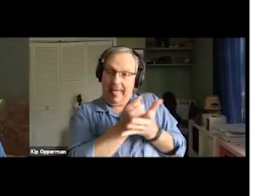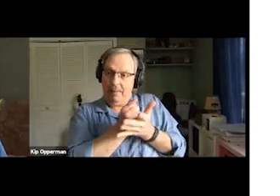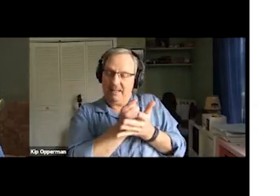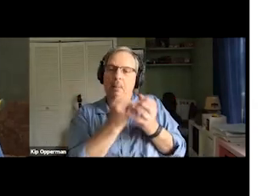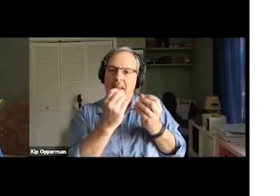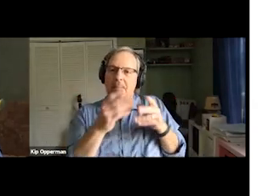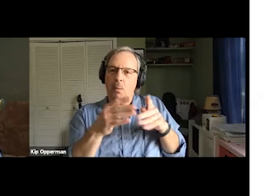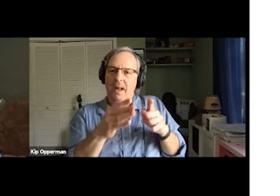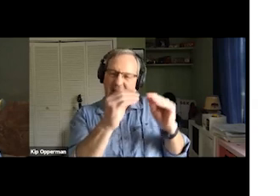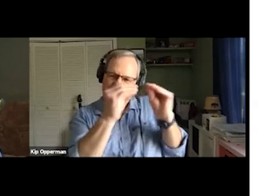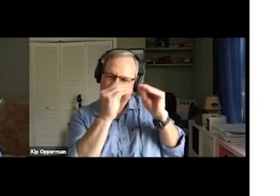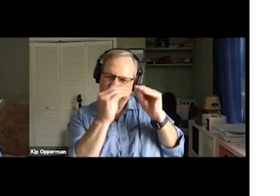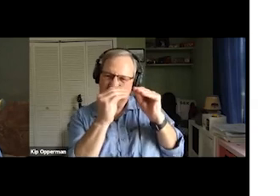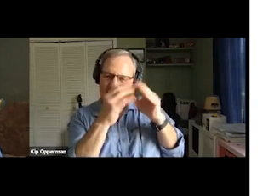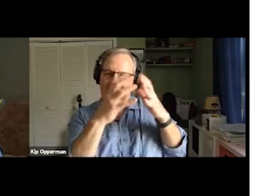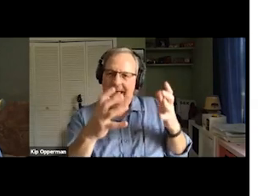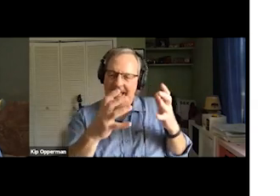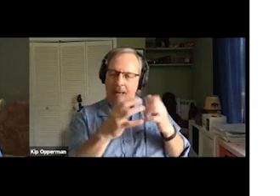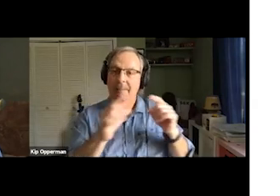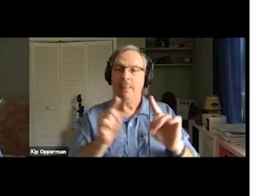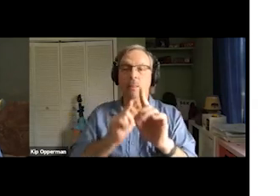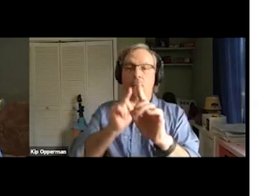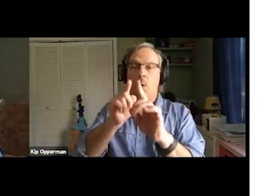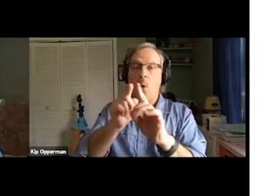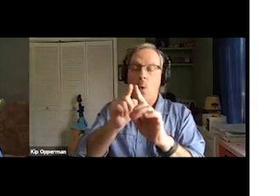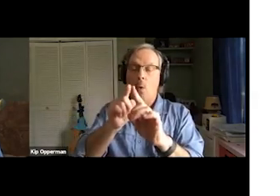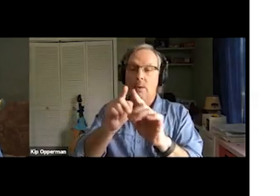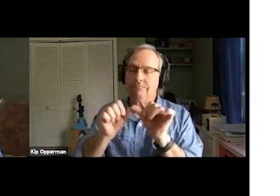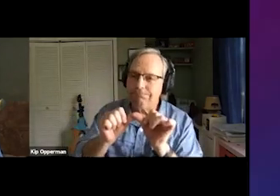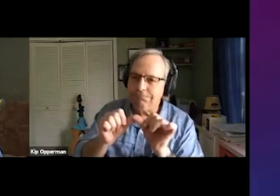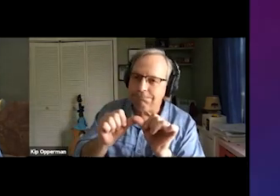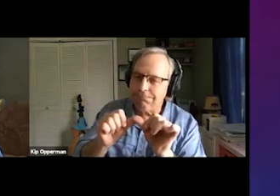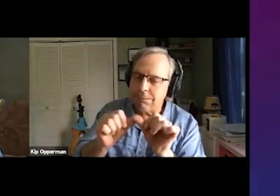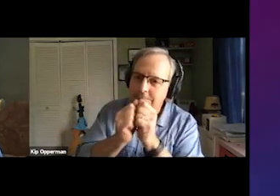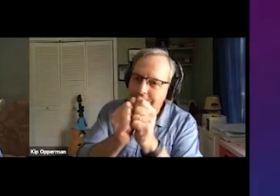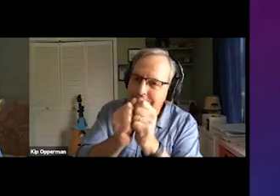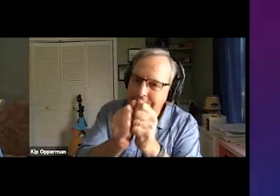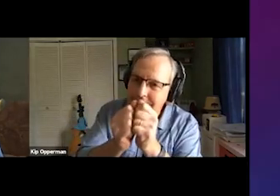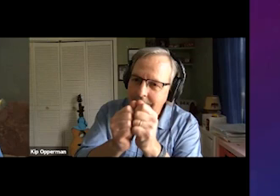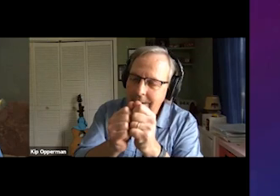pueden enseñarnos mucho, pero el objetivo ha sido mantenernos unidos, permanecer unidos, superar esto juntos,